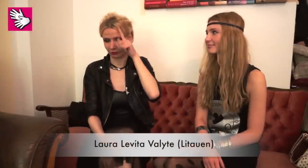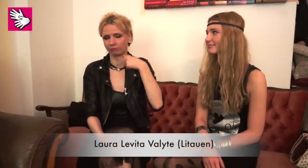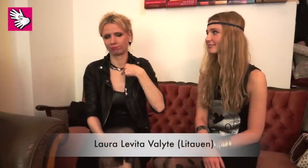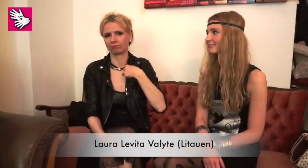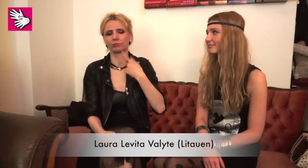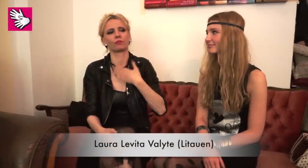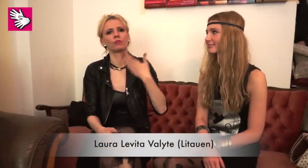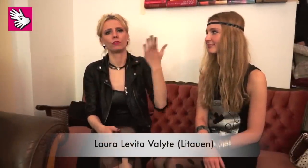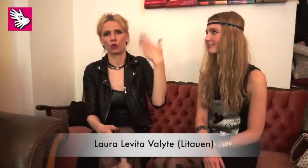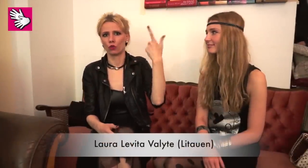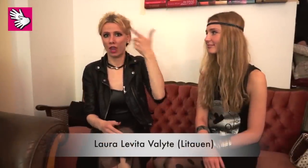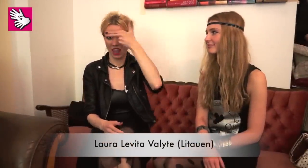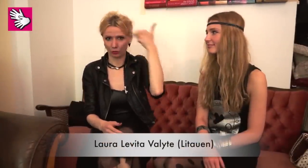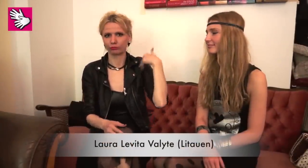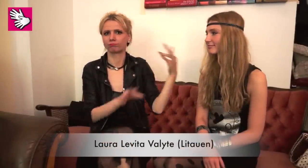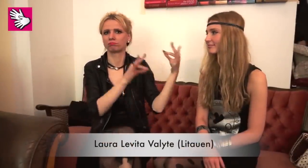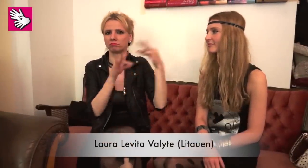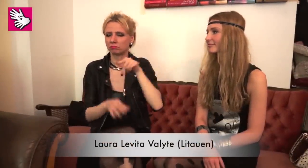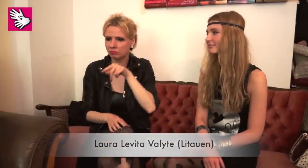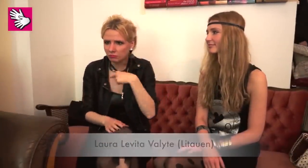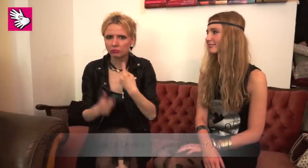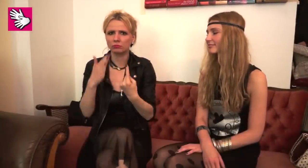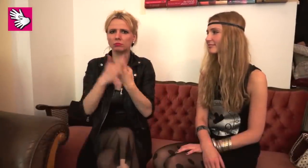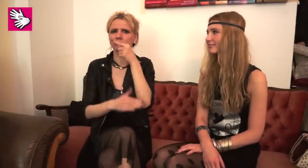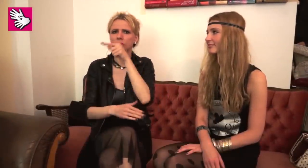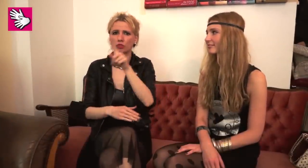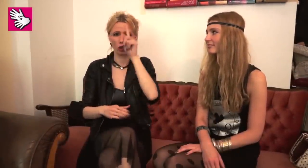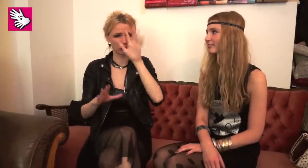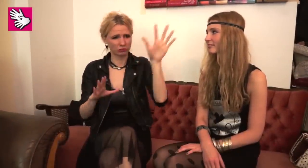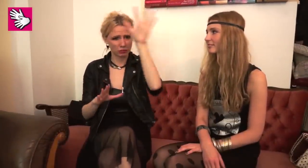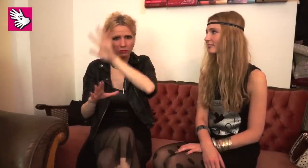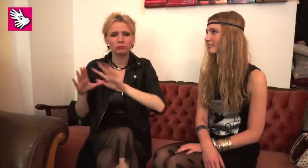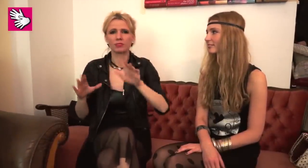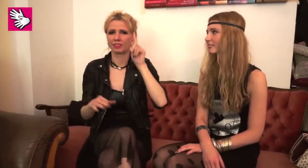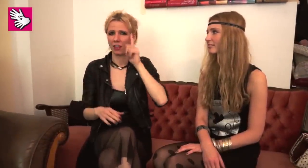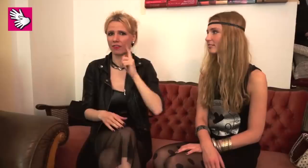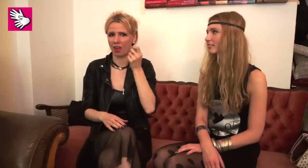Ich bin gebürtig aus Litauen. Was mich in Deutschland überraschte, sind die unterschiedlichen Ansprüche auf